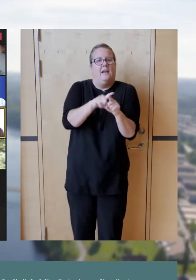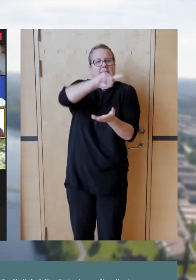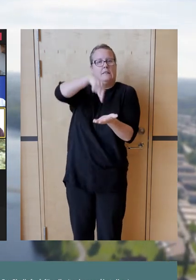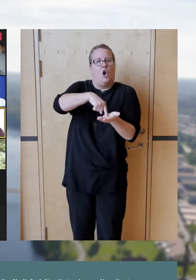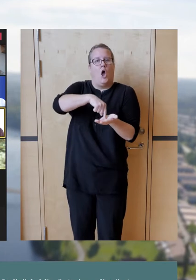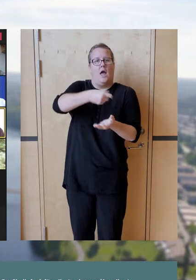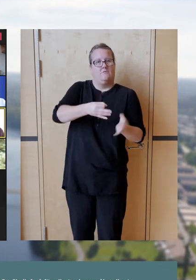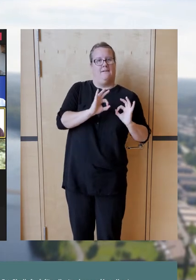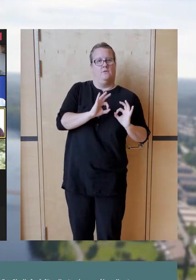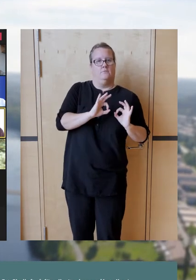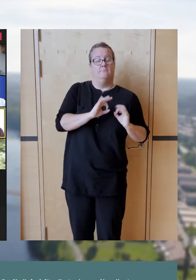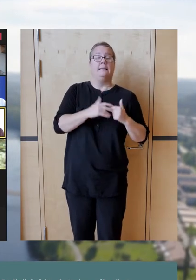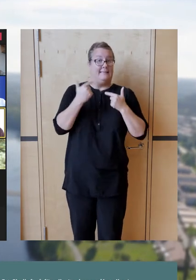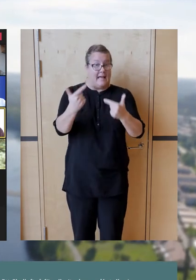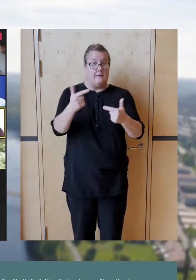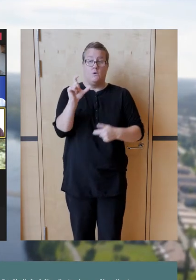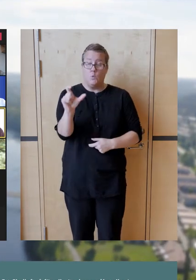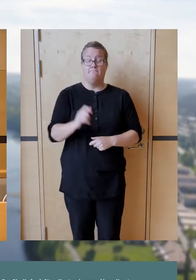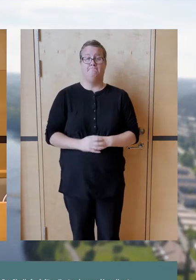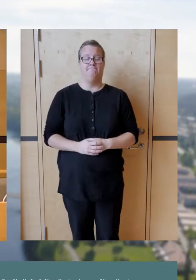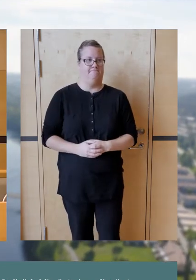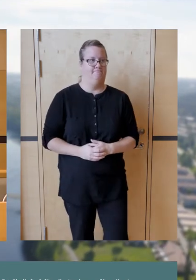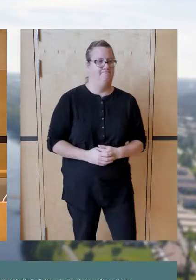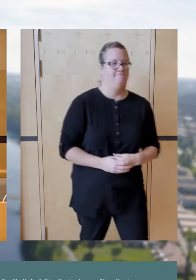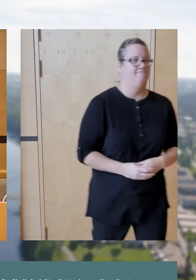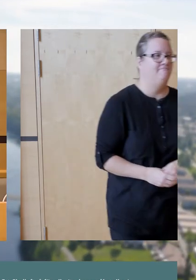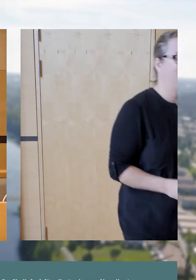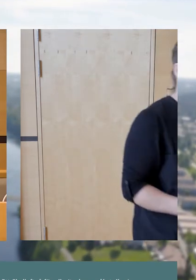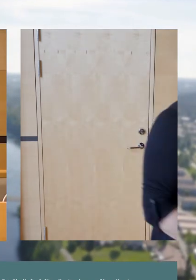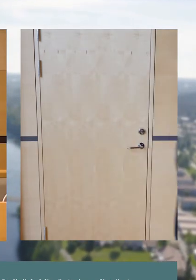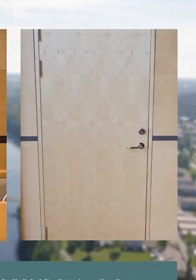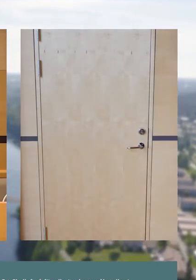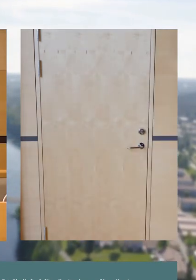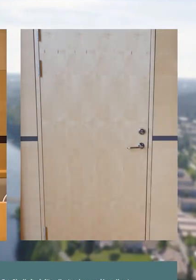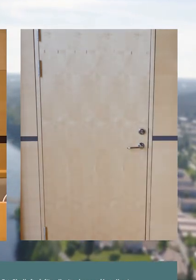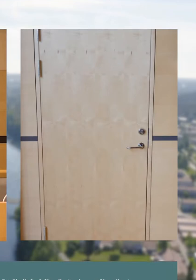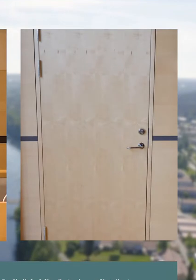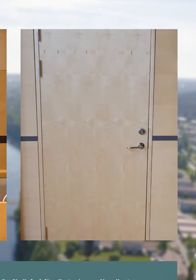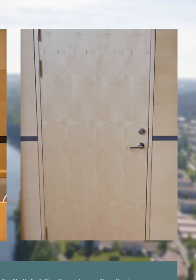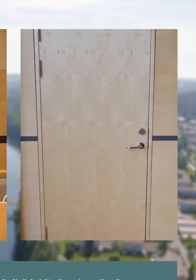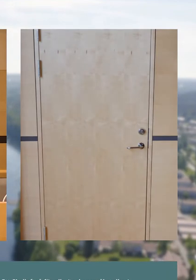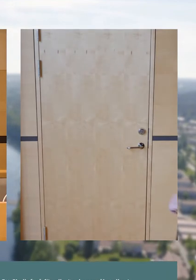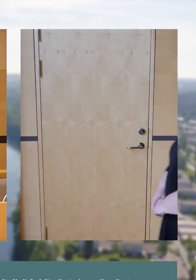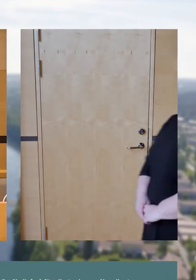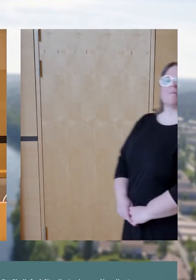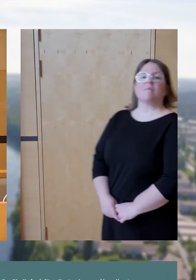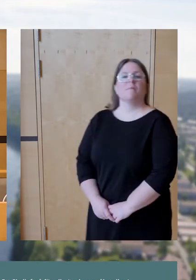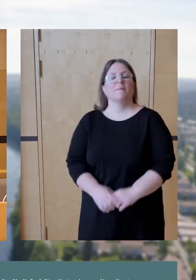Jag tackar så mycket Tax Radio något Joakim Wallström Vänsterpartiet och fritidsnämndens ordförande dräkter Josefin Moses